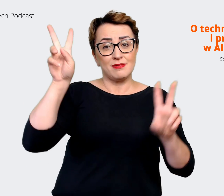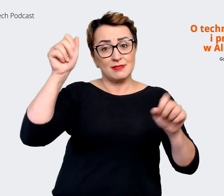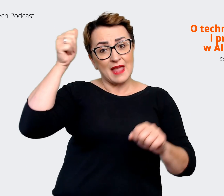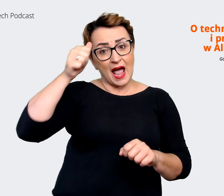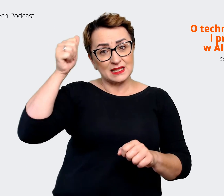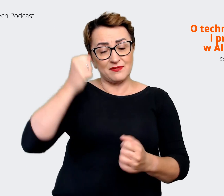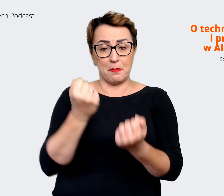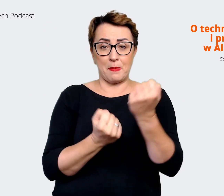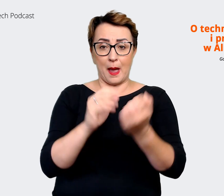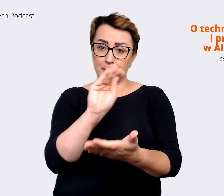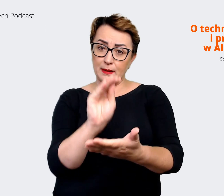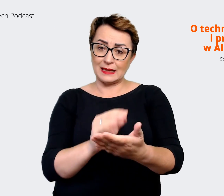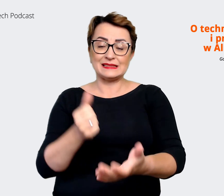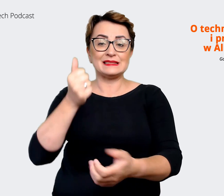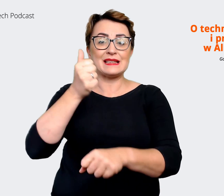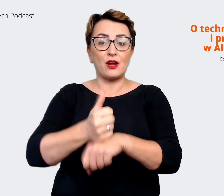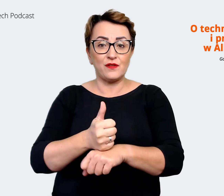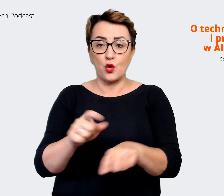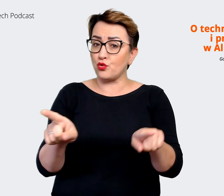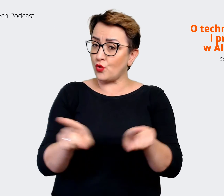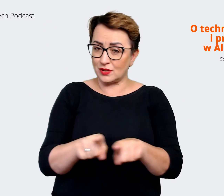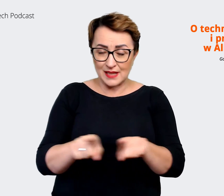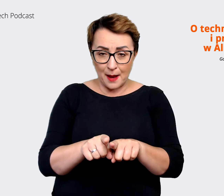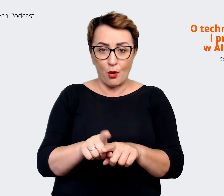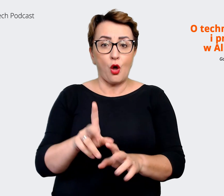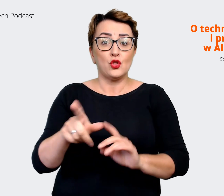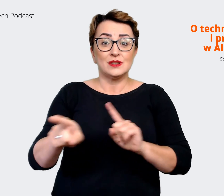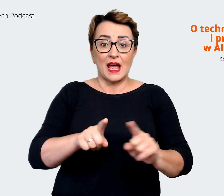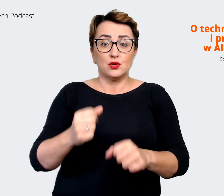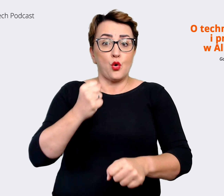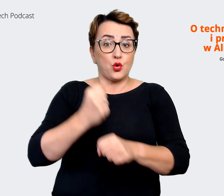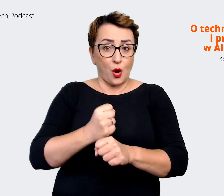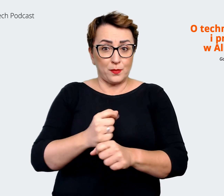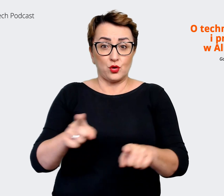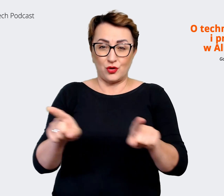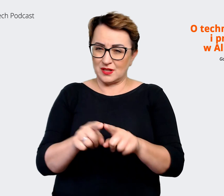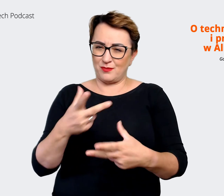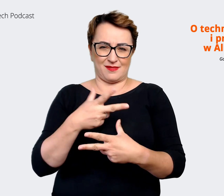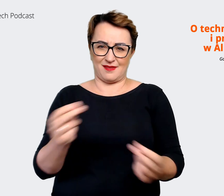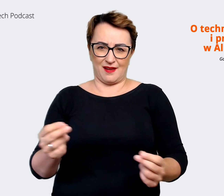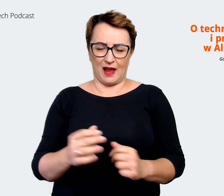że ktoś ma na papierze napisane tę samą nazwę stanowiska nie zawsze znaczy, że robi to samo.